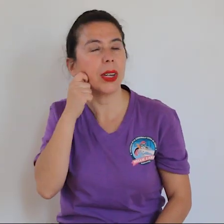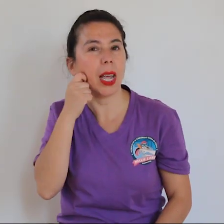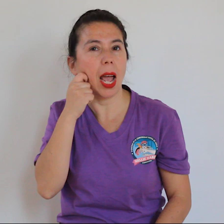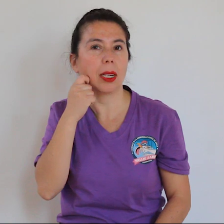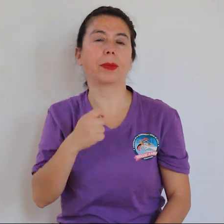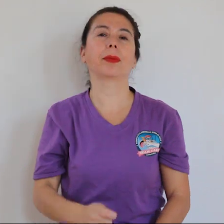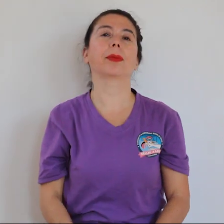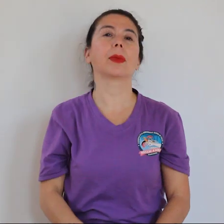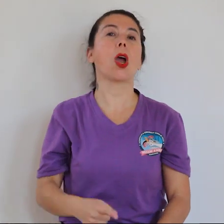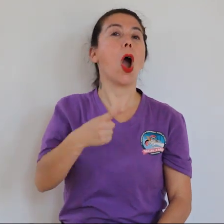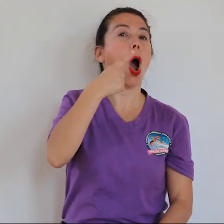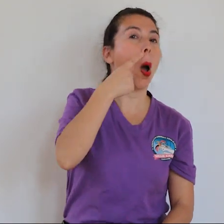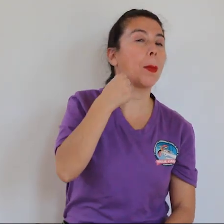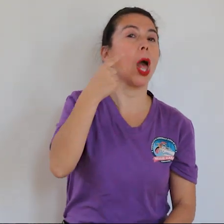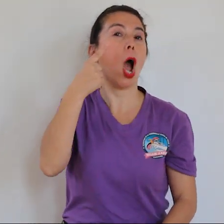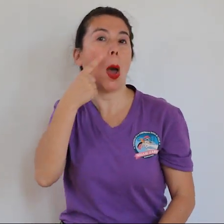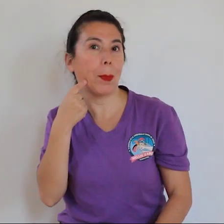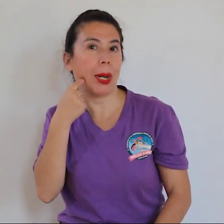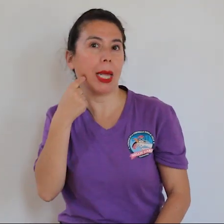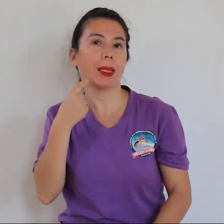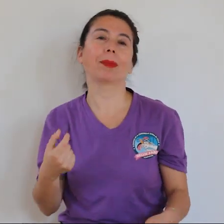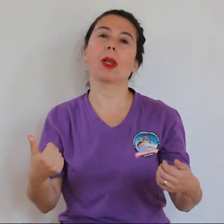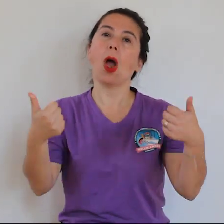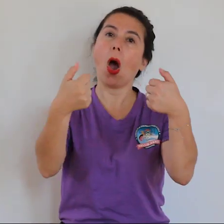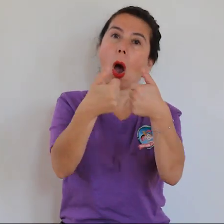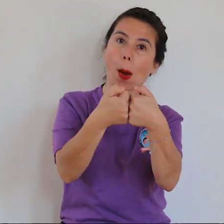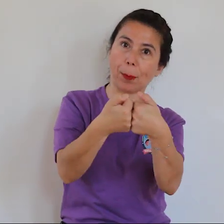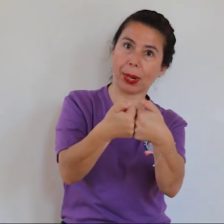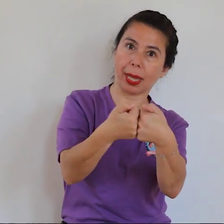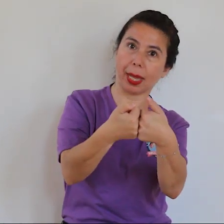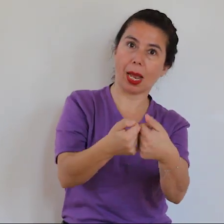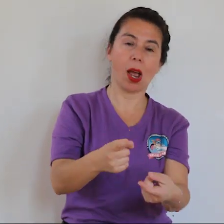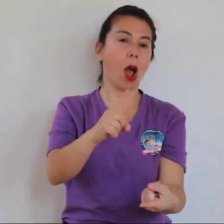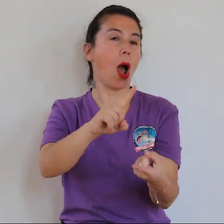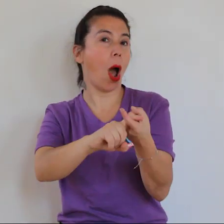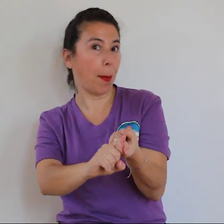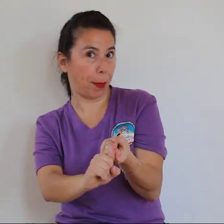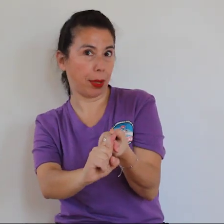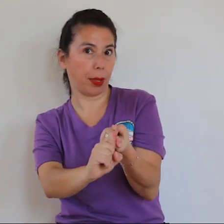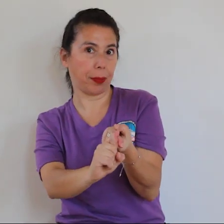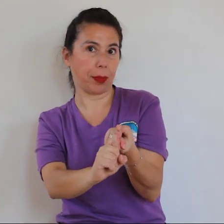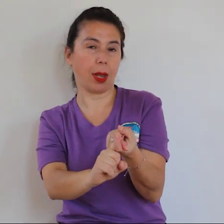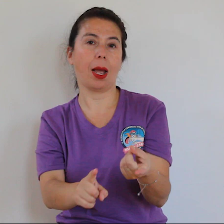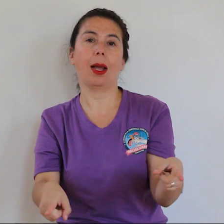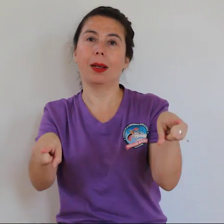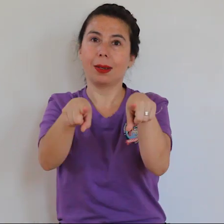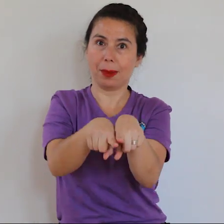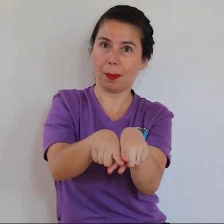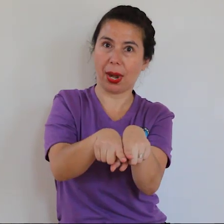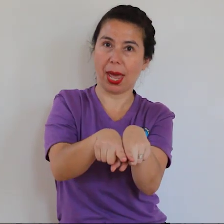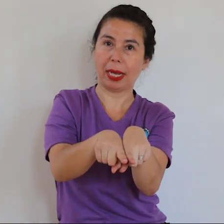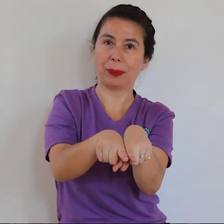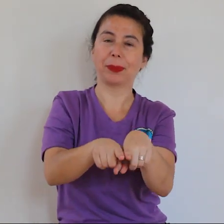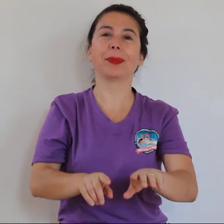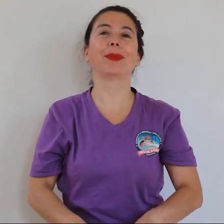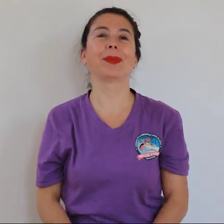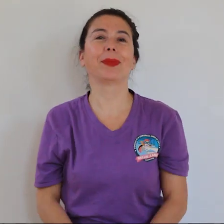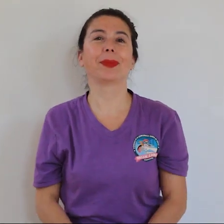¿Que significa? Dos hombres que están casados, pololos, o juntos sexualmente.